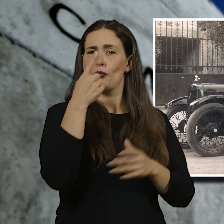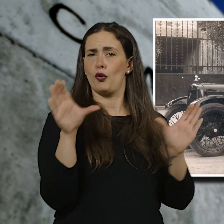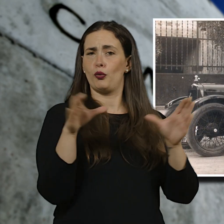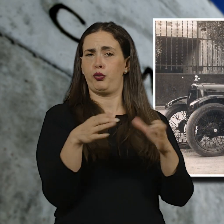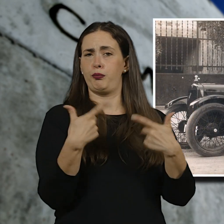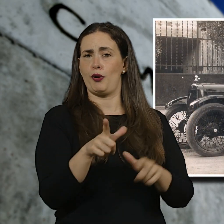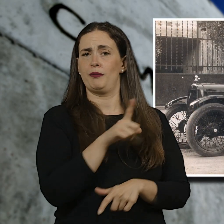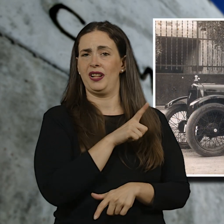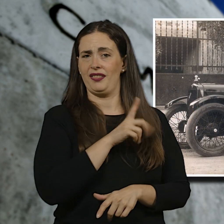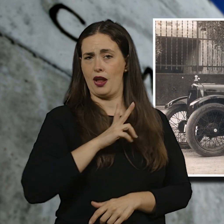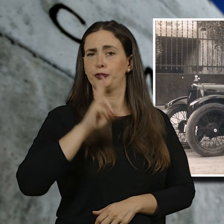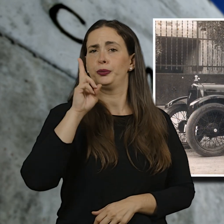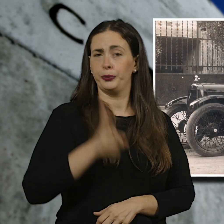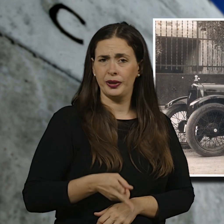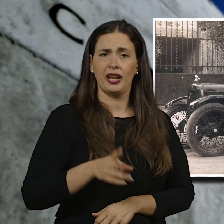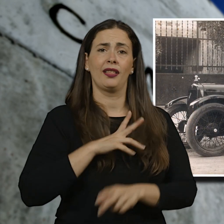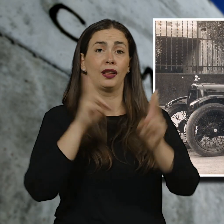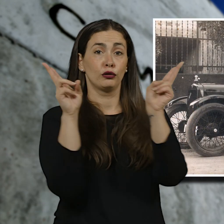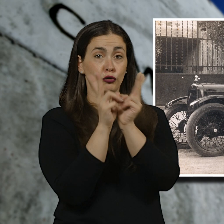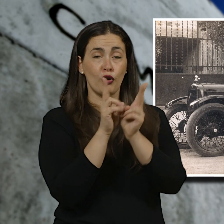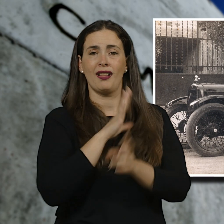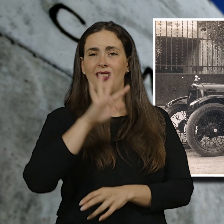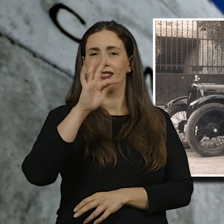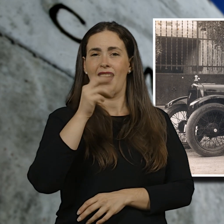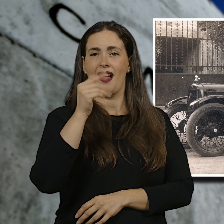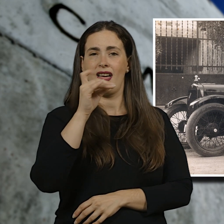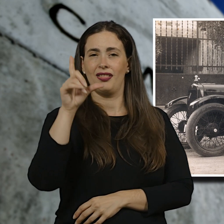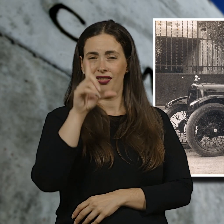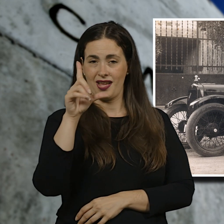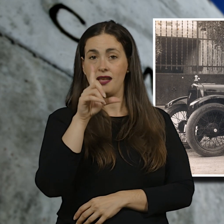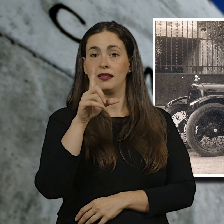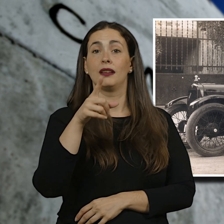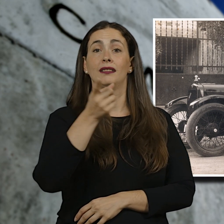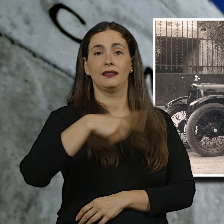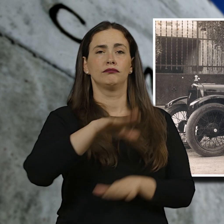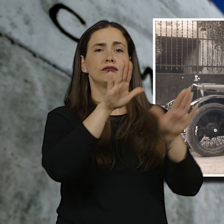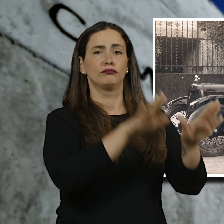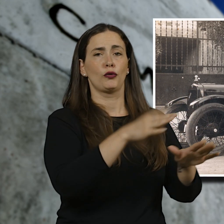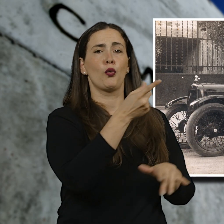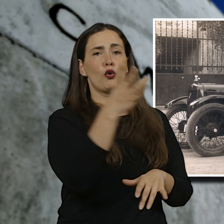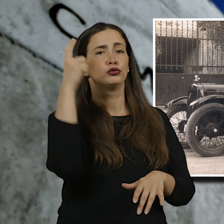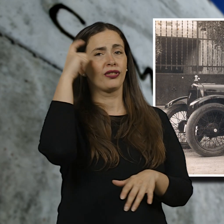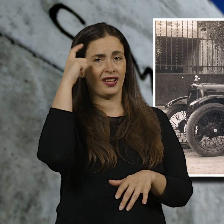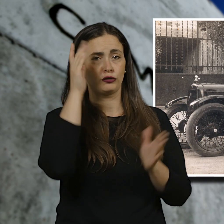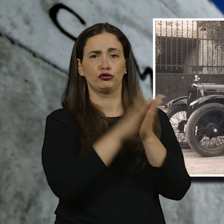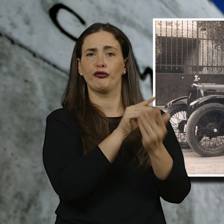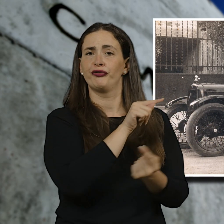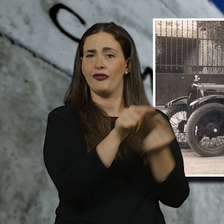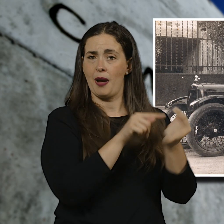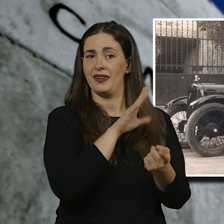Després de residir uns dies amb la família de la seva germana, un grup de milicians de Vic, Tona i Taradell va assassinar-lo